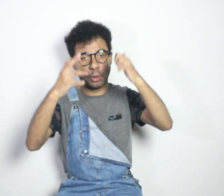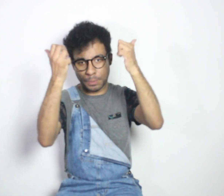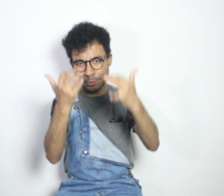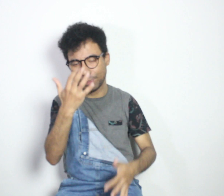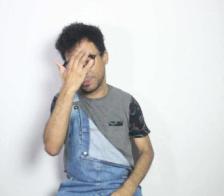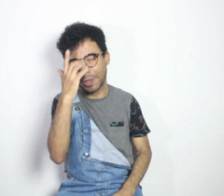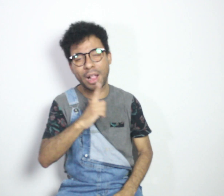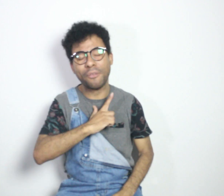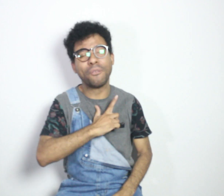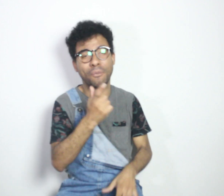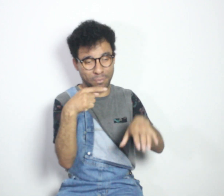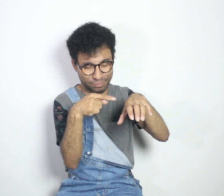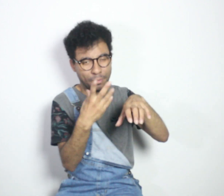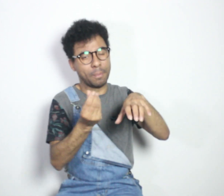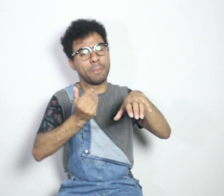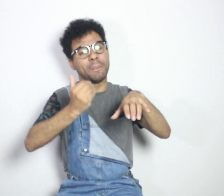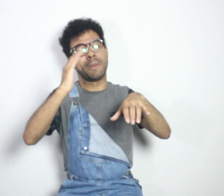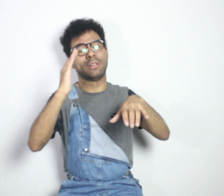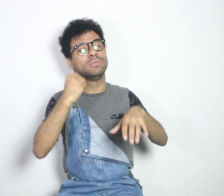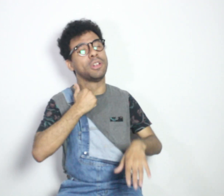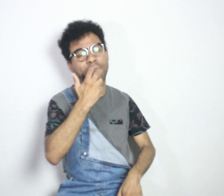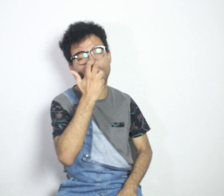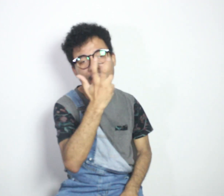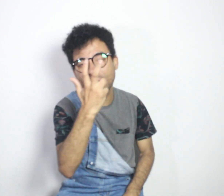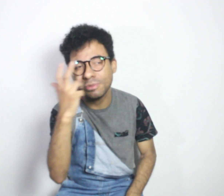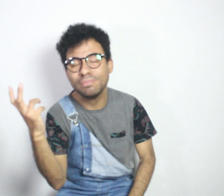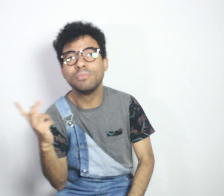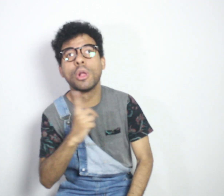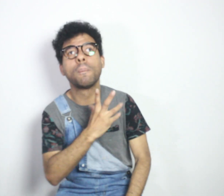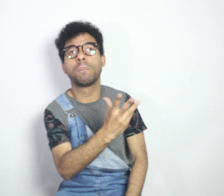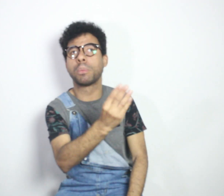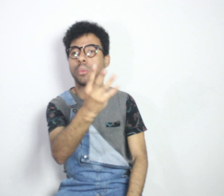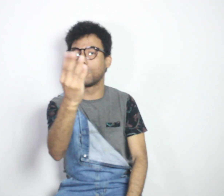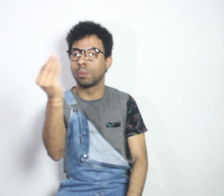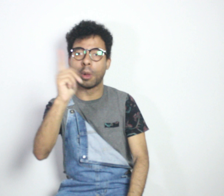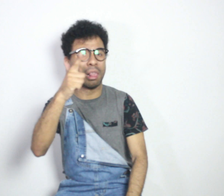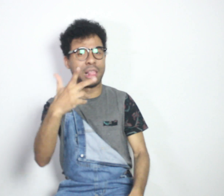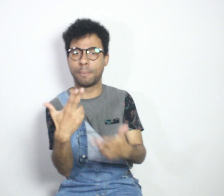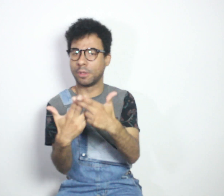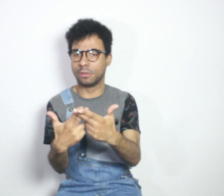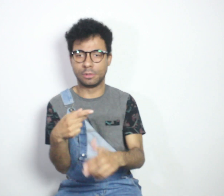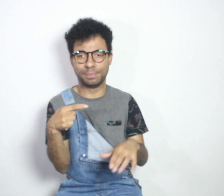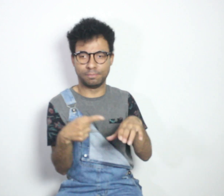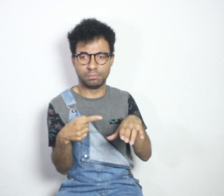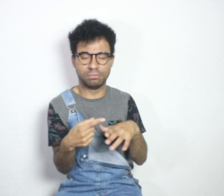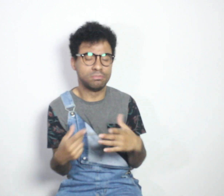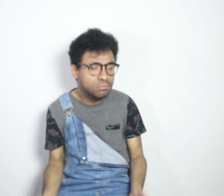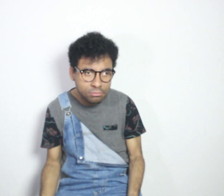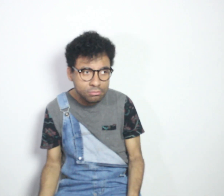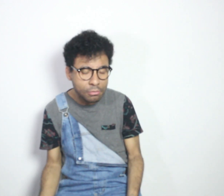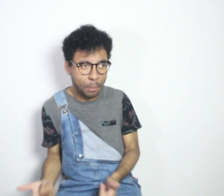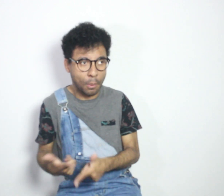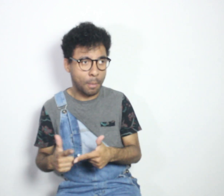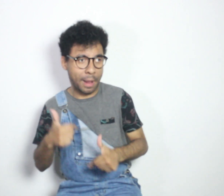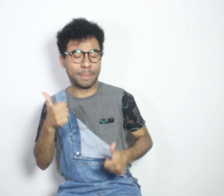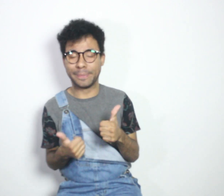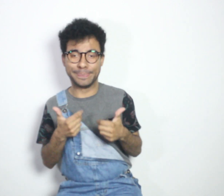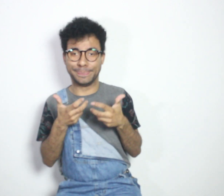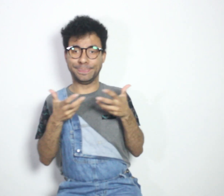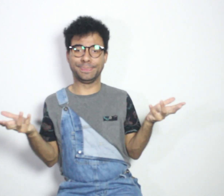vi! mais muito.. pessoas não tem paciência ! Tem problema?